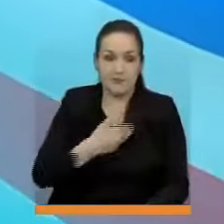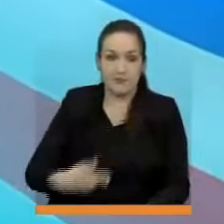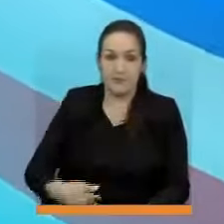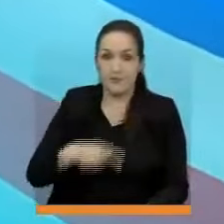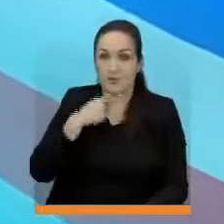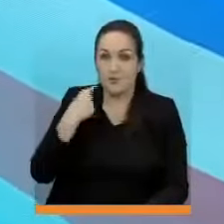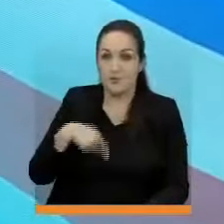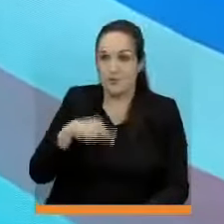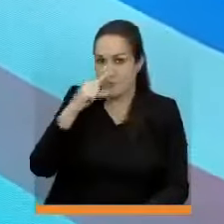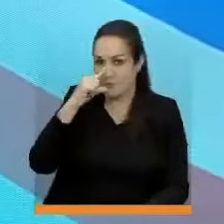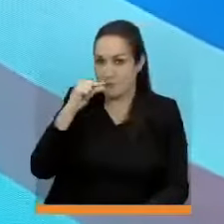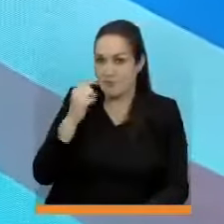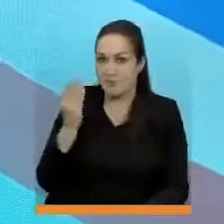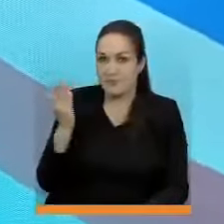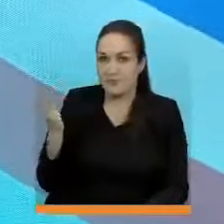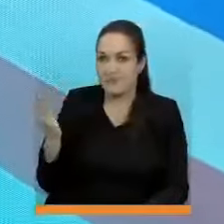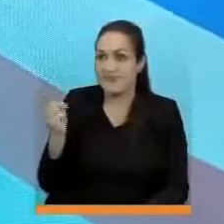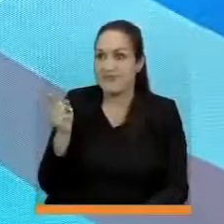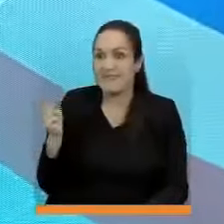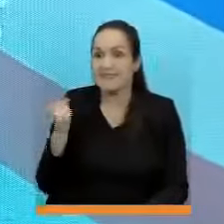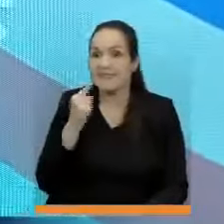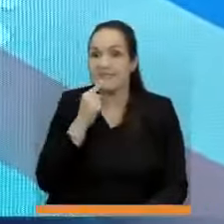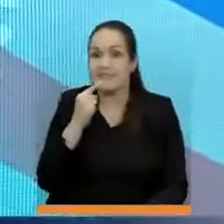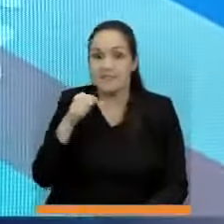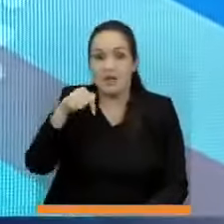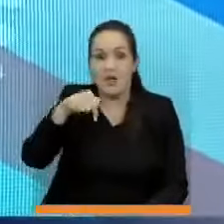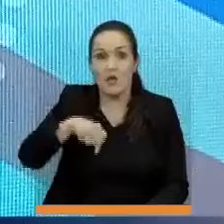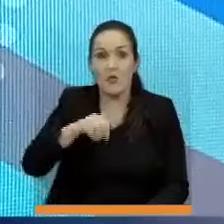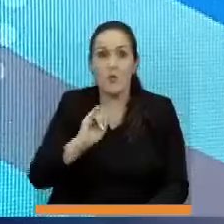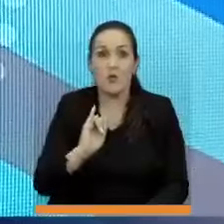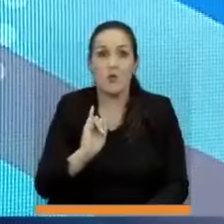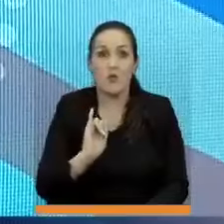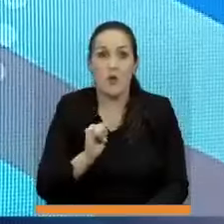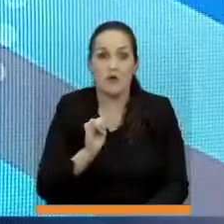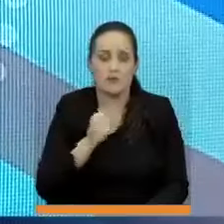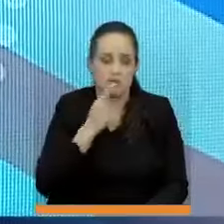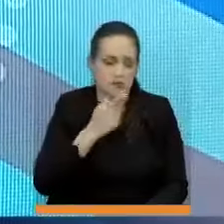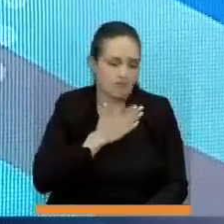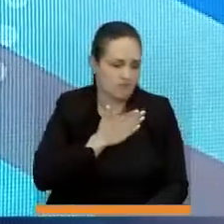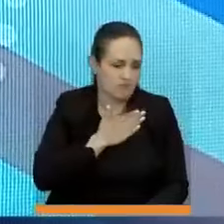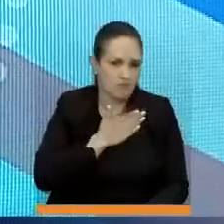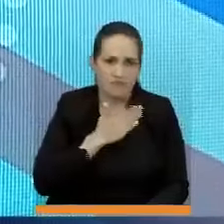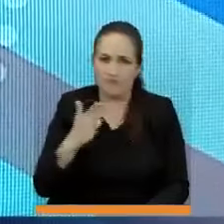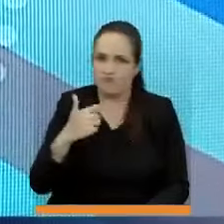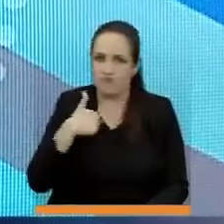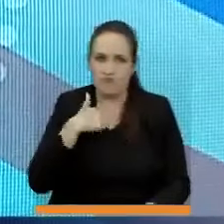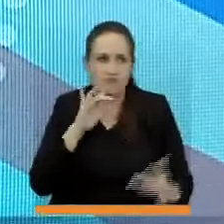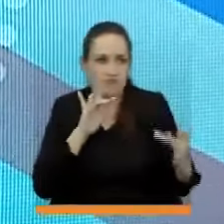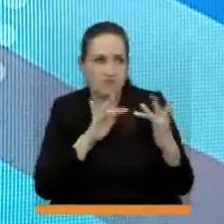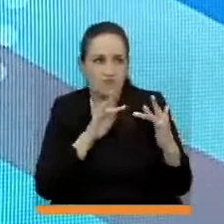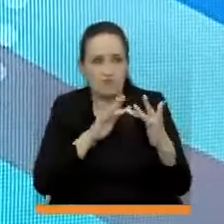BUENAS NOCHES.